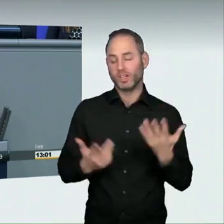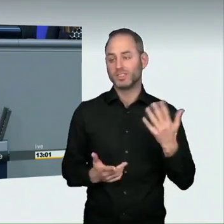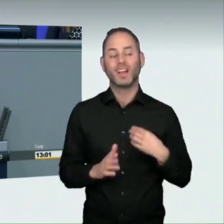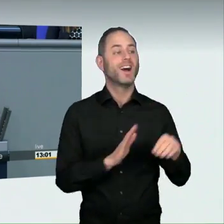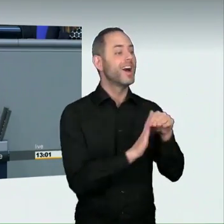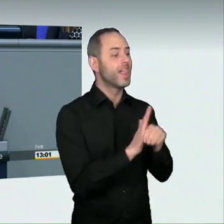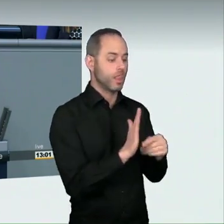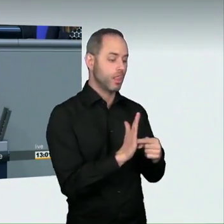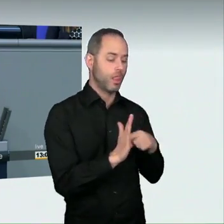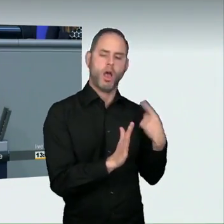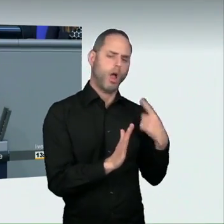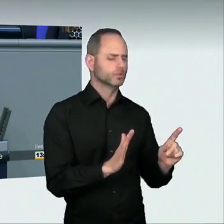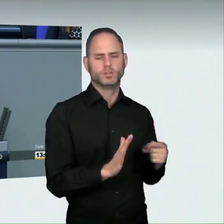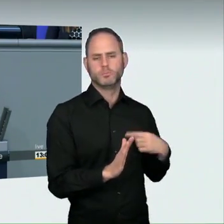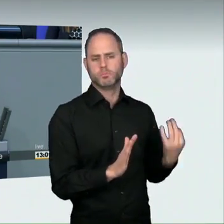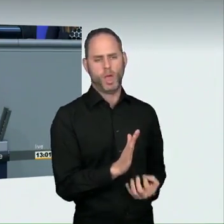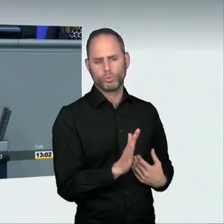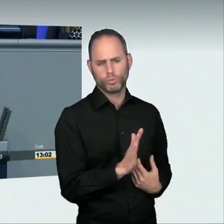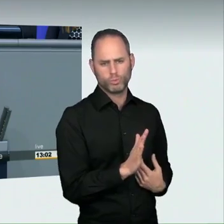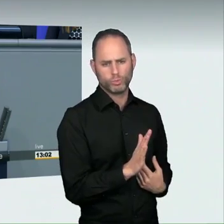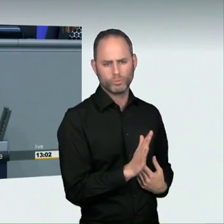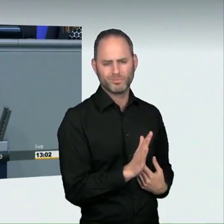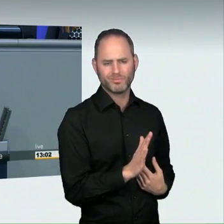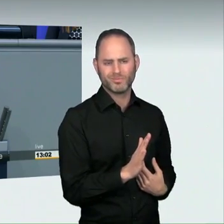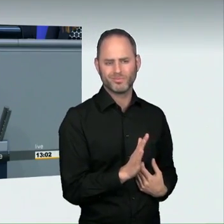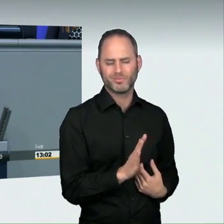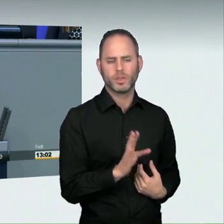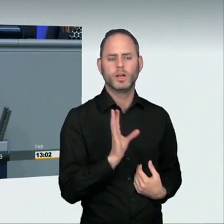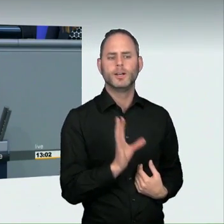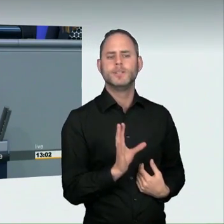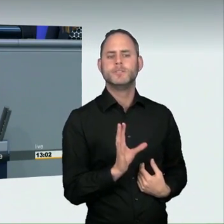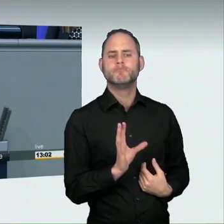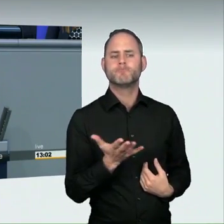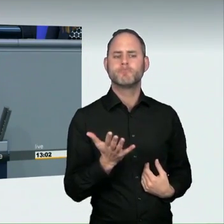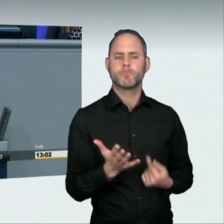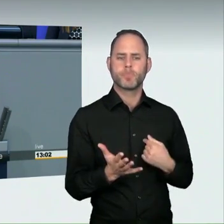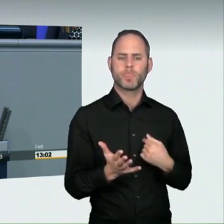Wir brauchen nicht nur Begrenzungen; wir brauchen auch andere Bemessungszeiträume für einen Mietspiegel, meine Damen und Herren.